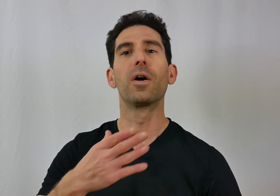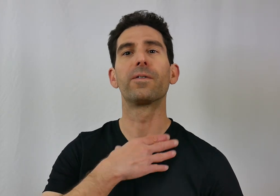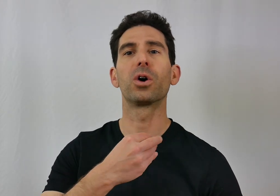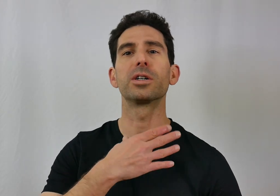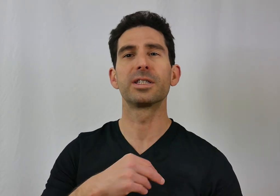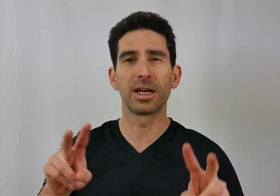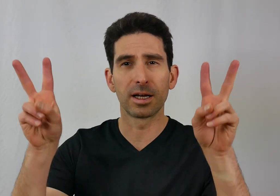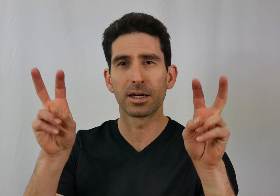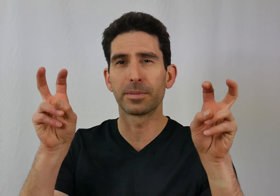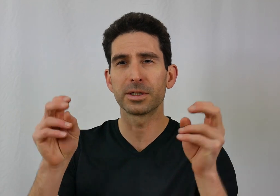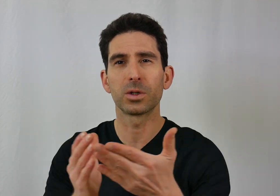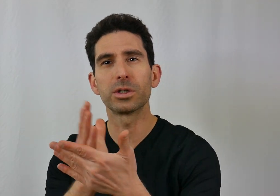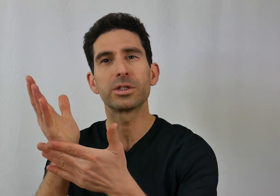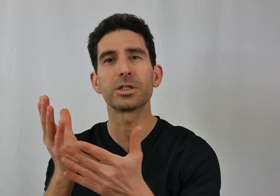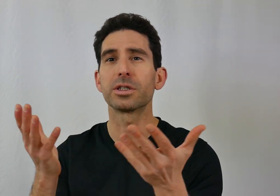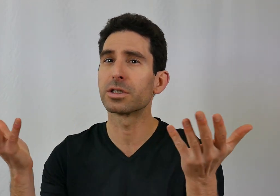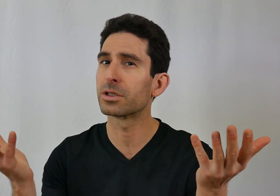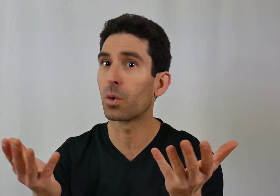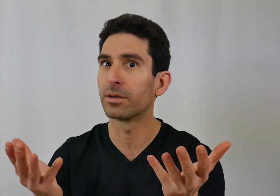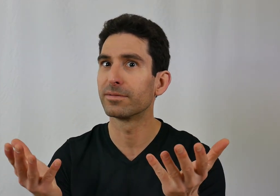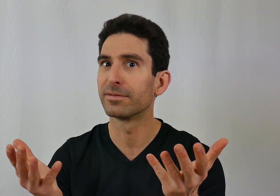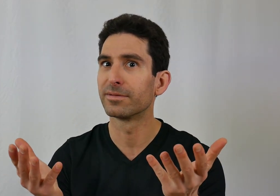Que veut dire cette expression ?